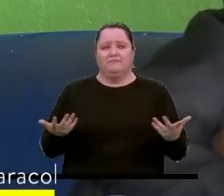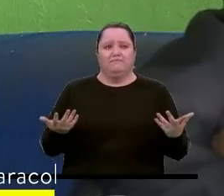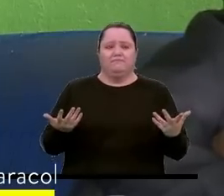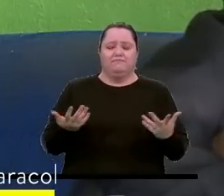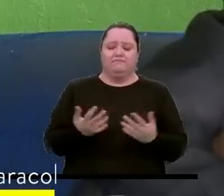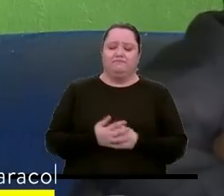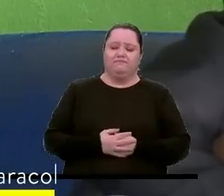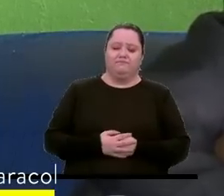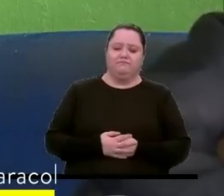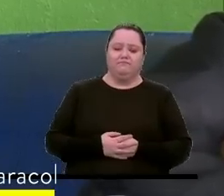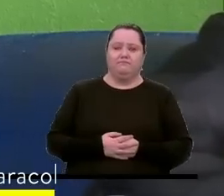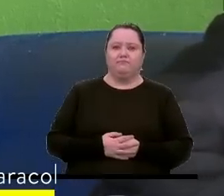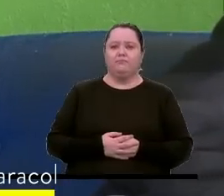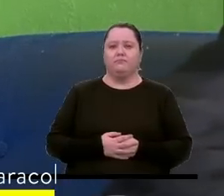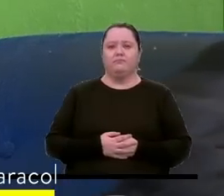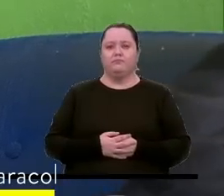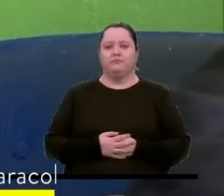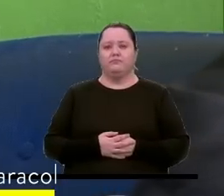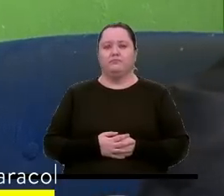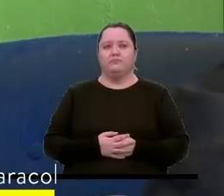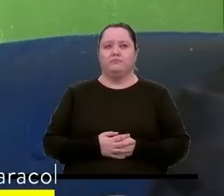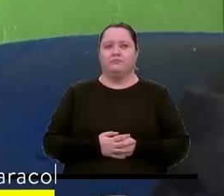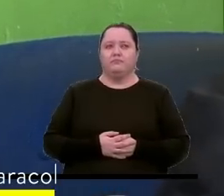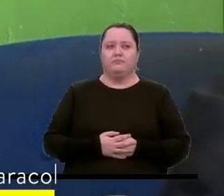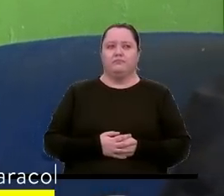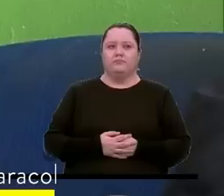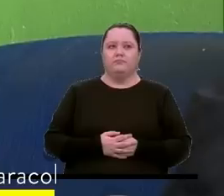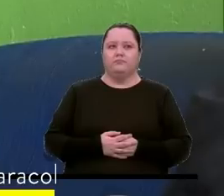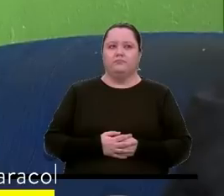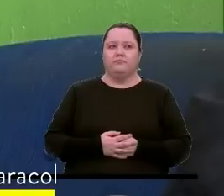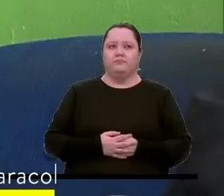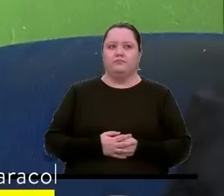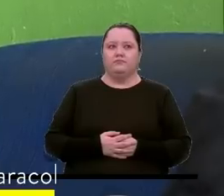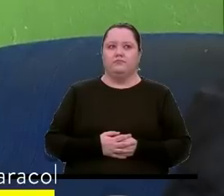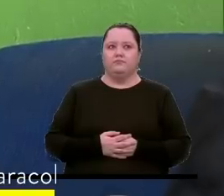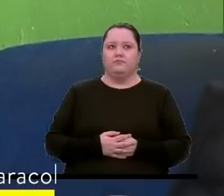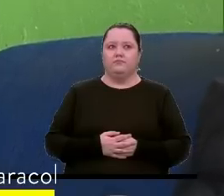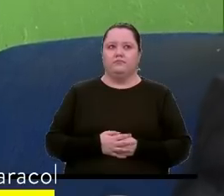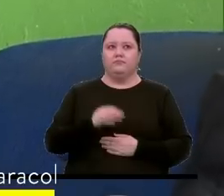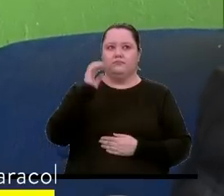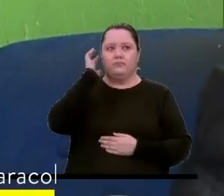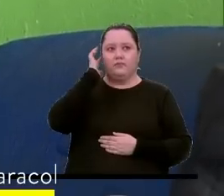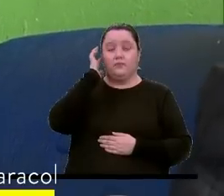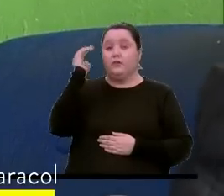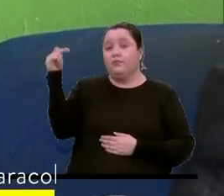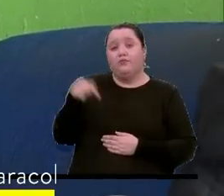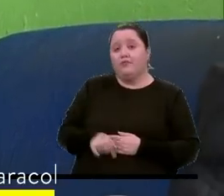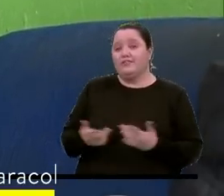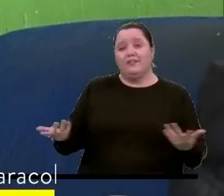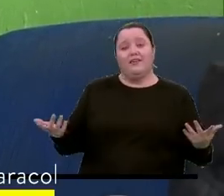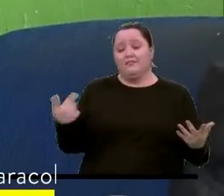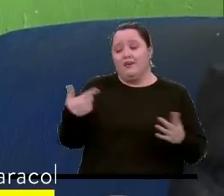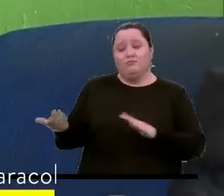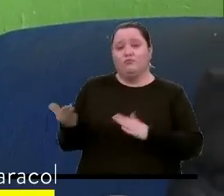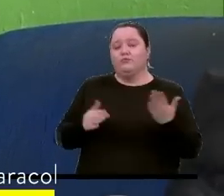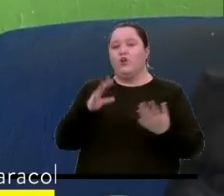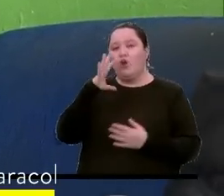llamado a la fiscalía para que esclarezca el crimen.